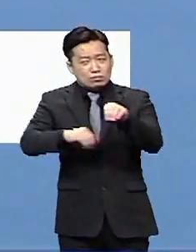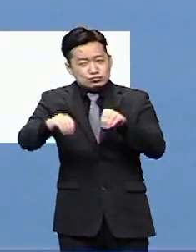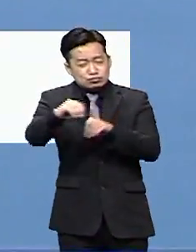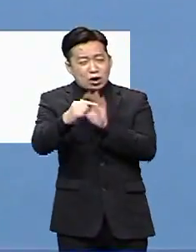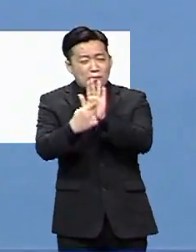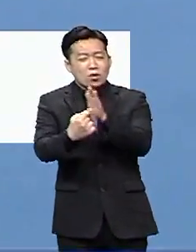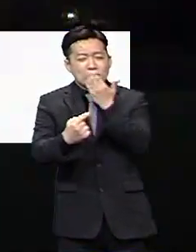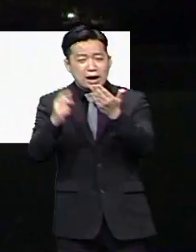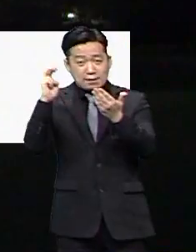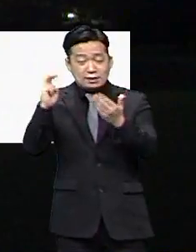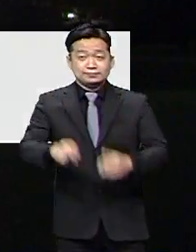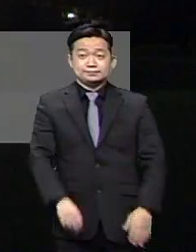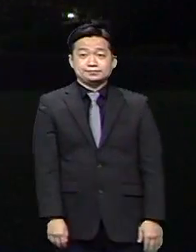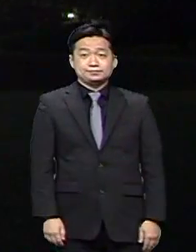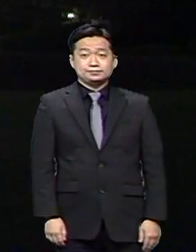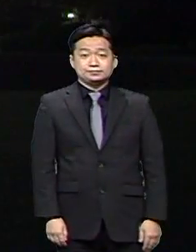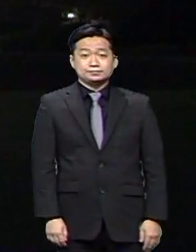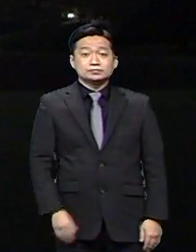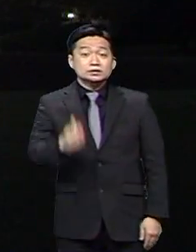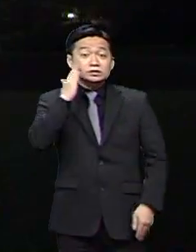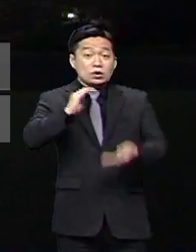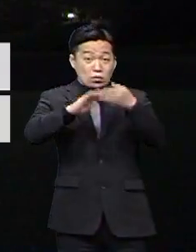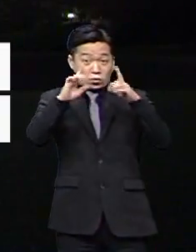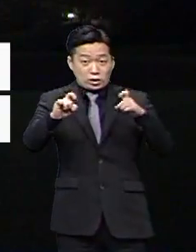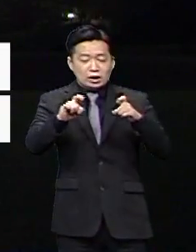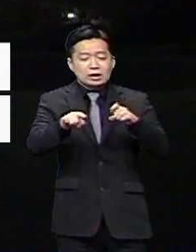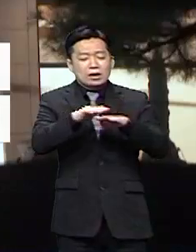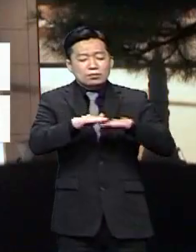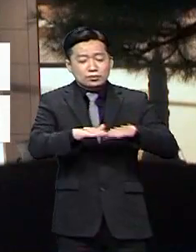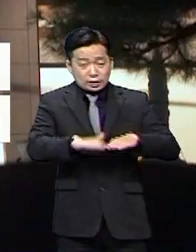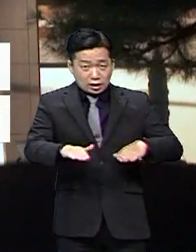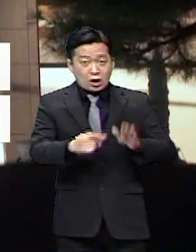(기자) 하지만 청와대가 사태 수습을 위해 공개한 것 아니냐는 시각도